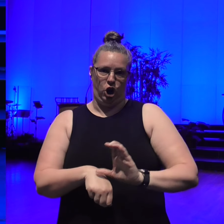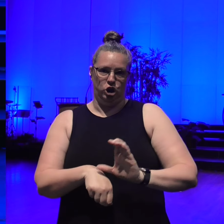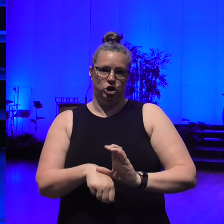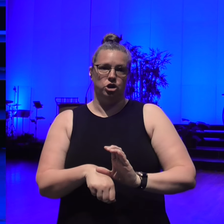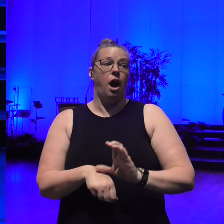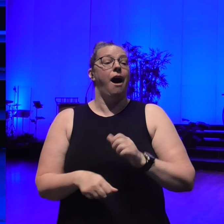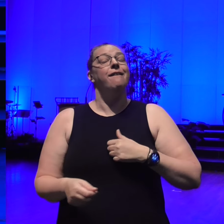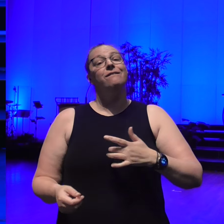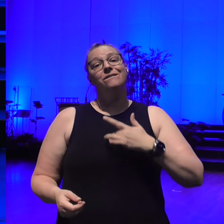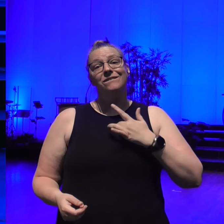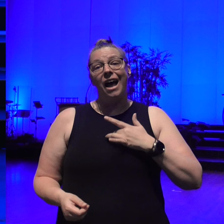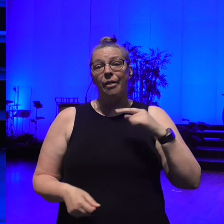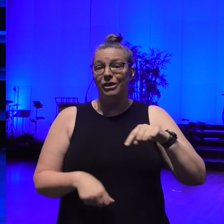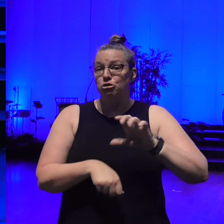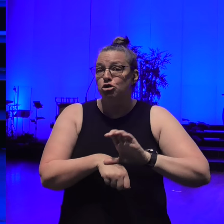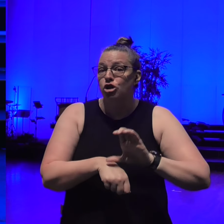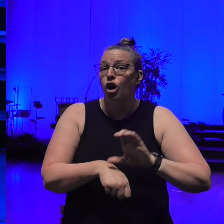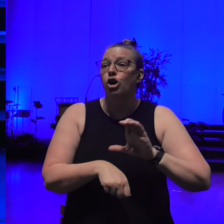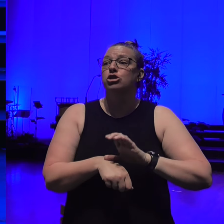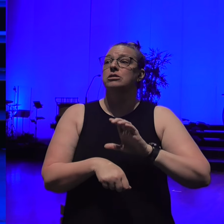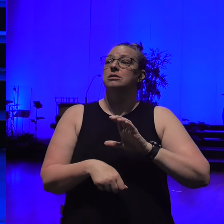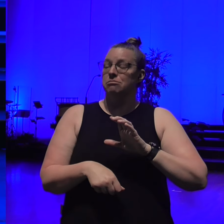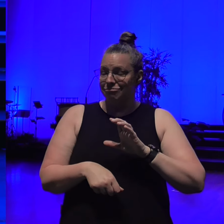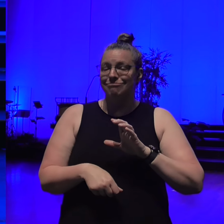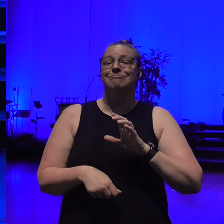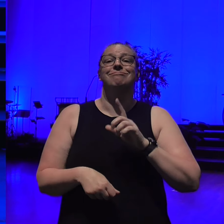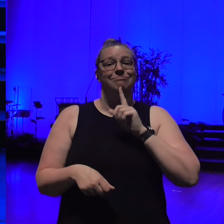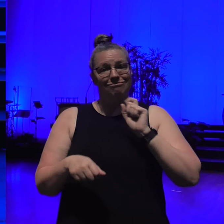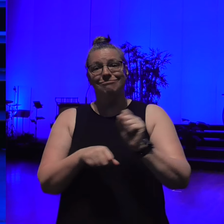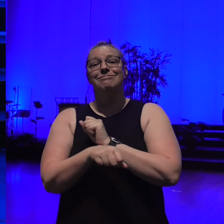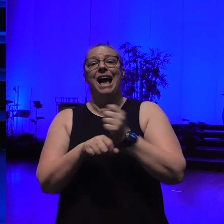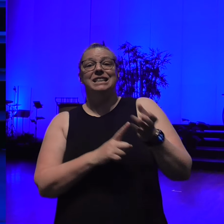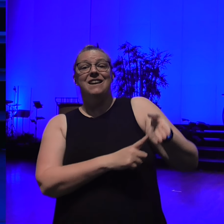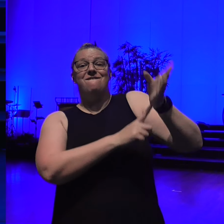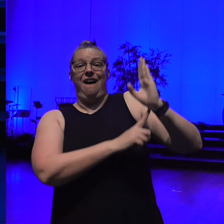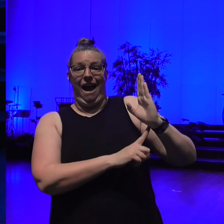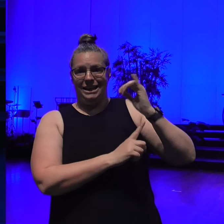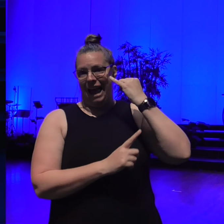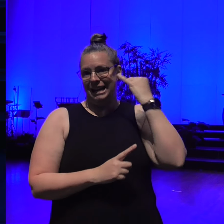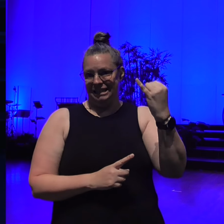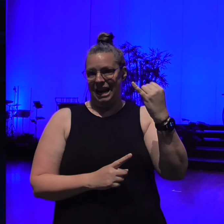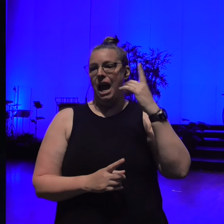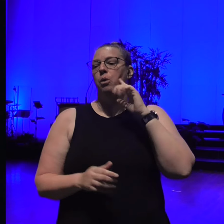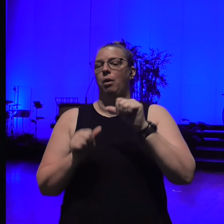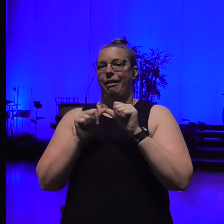que Mile High Church fue y es una idea divina y que a través de todo continuará prosperando